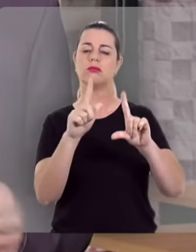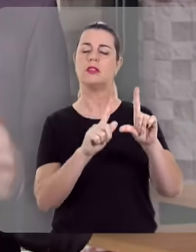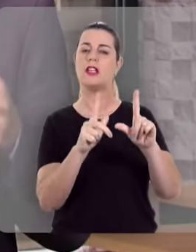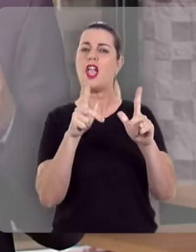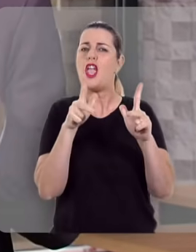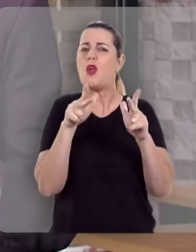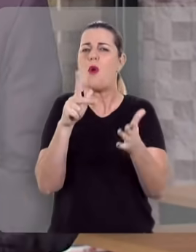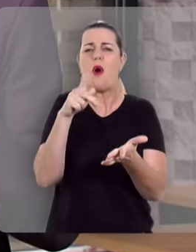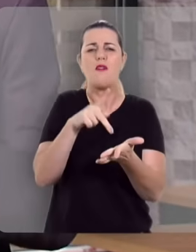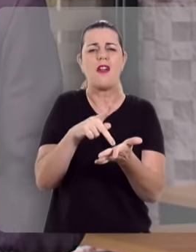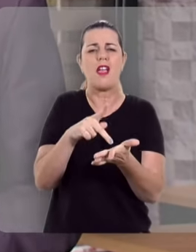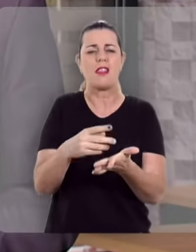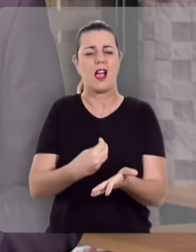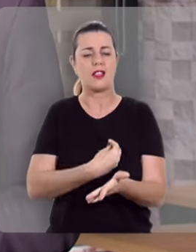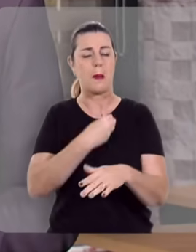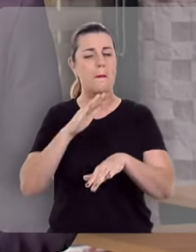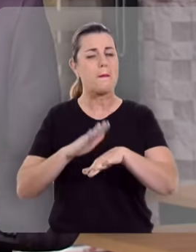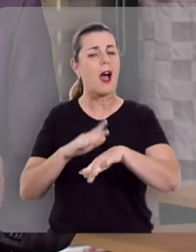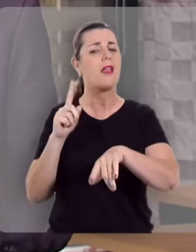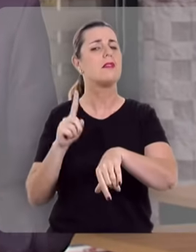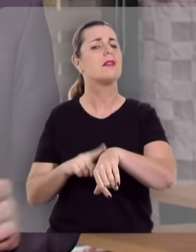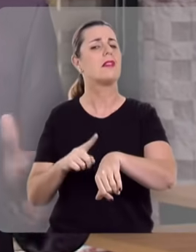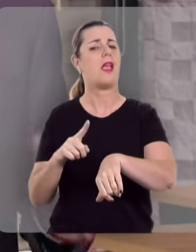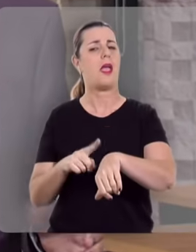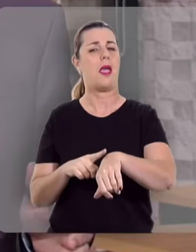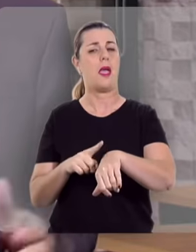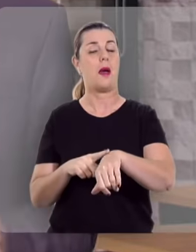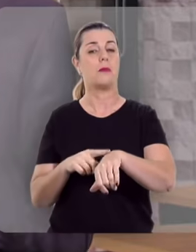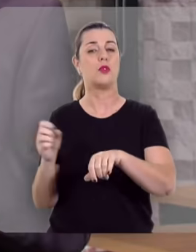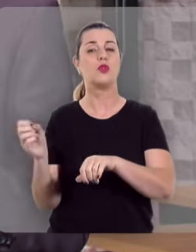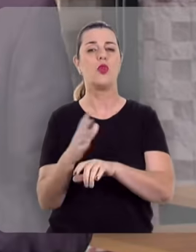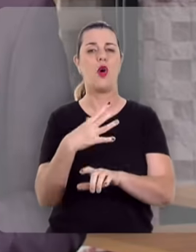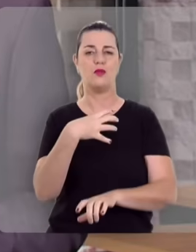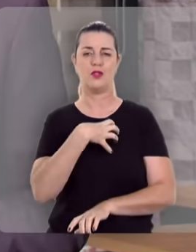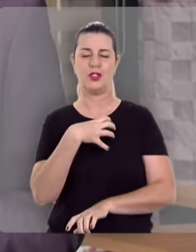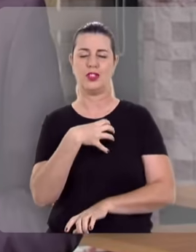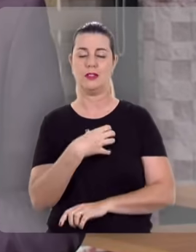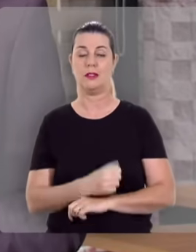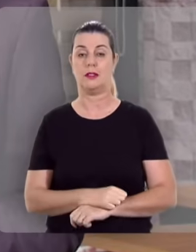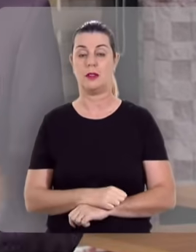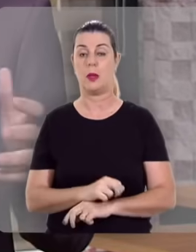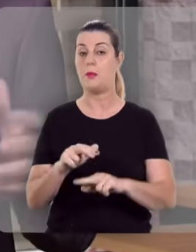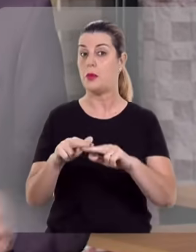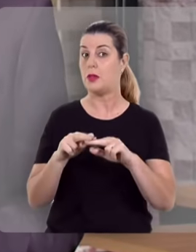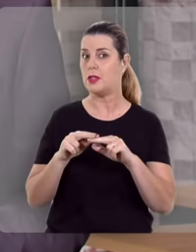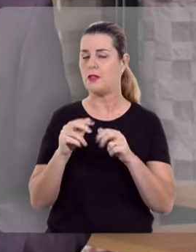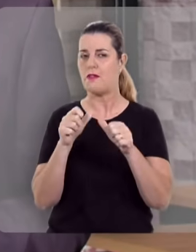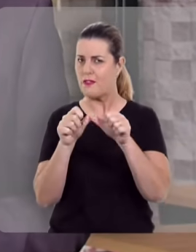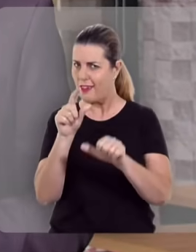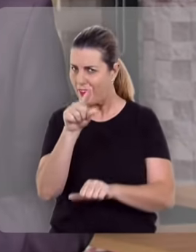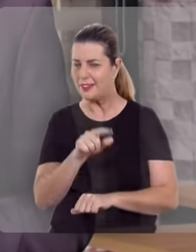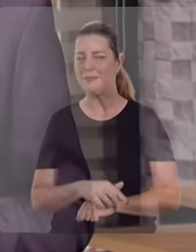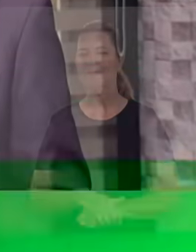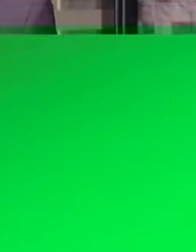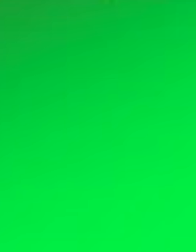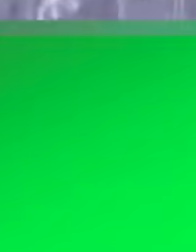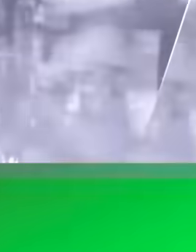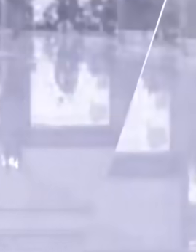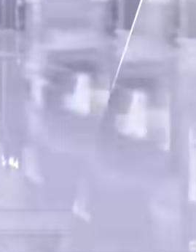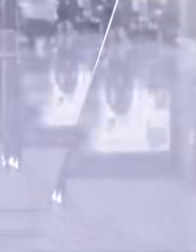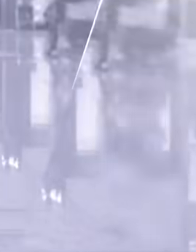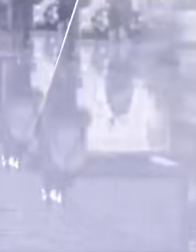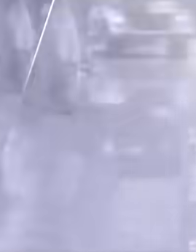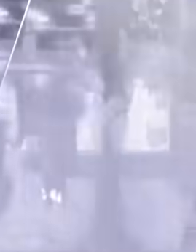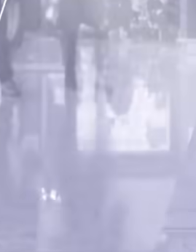programa o mesmo verdade e vida agora com mais tempo e o novo formato portanto não sair aí ó